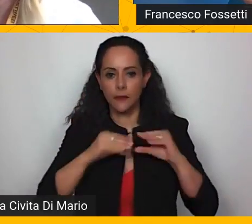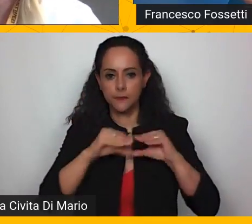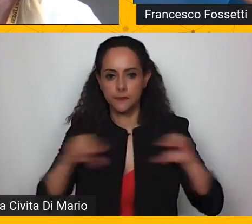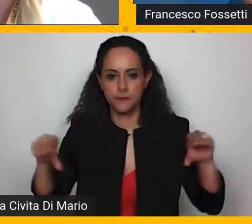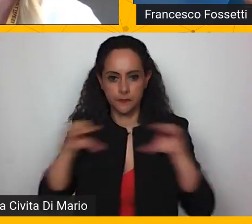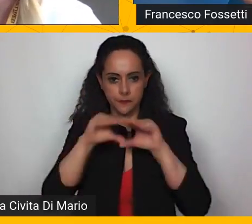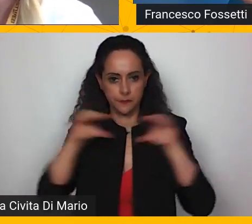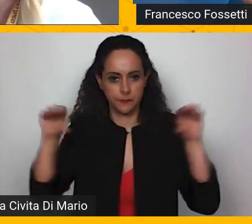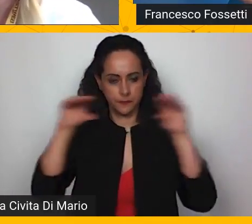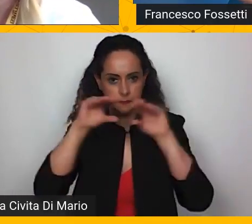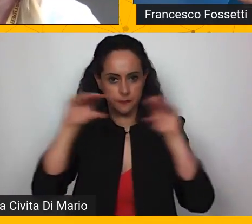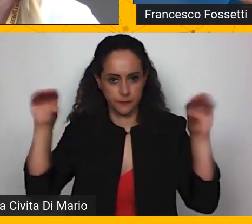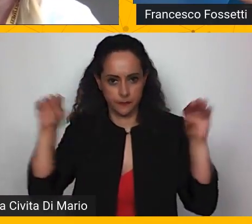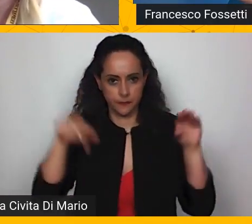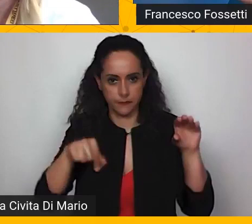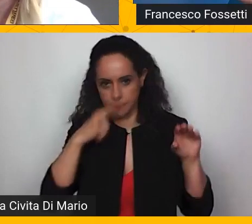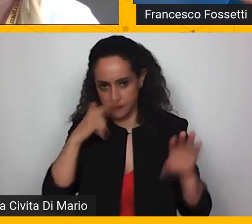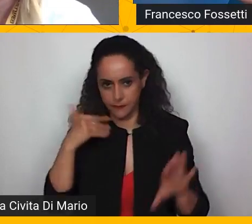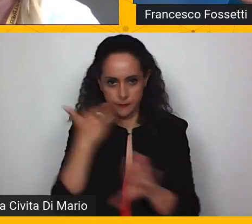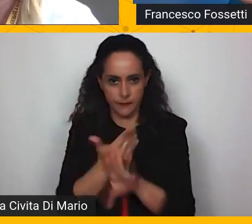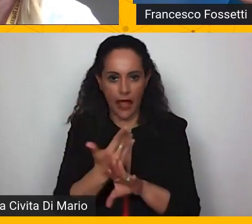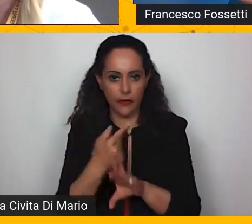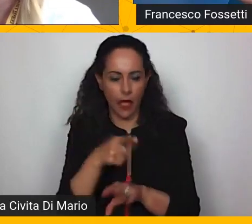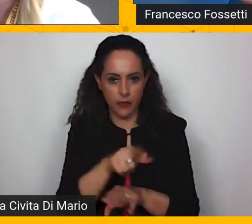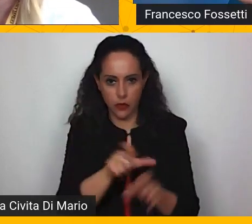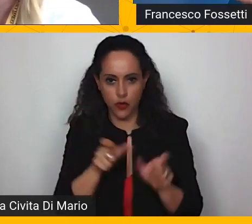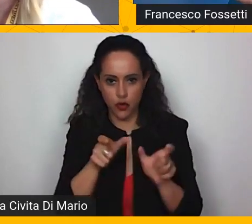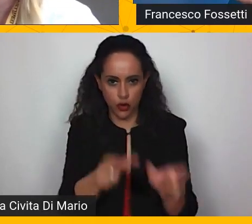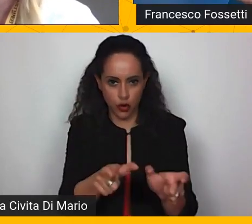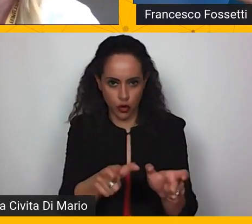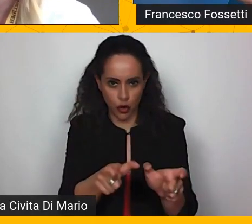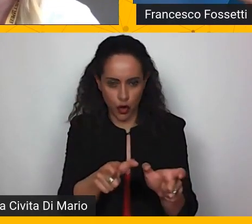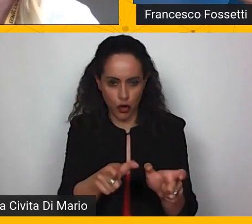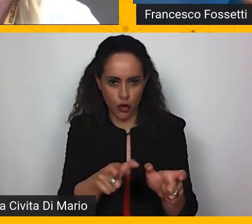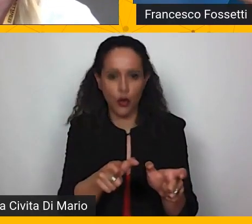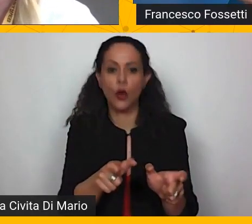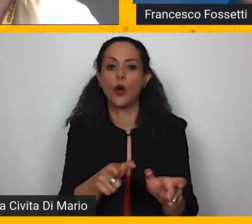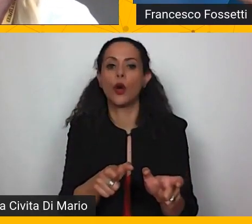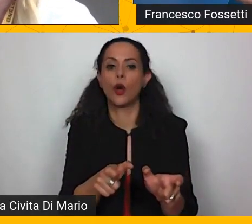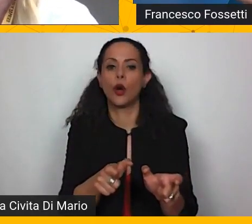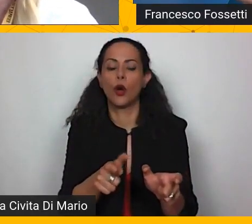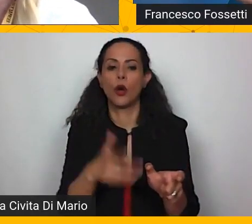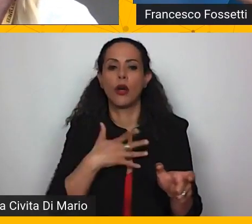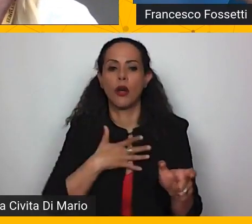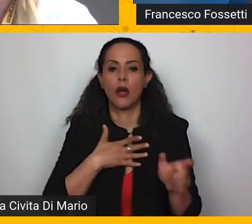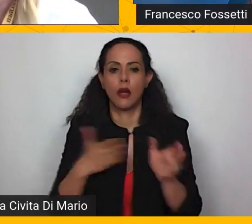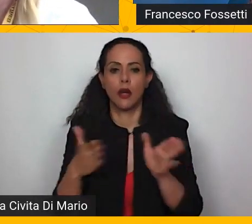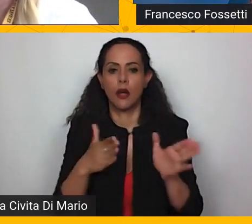eh fascia di età a cui il videogioco specifico è eh